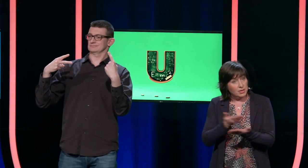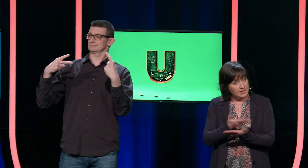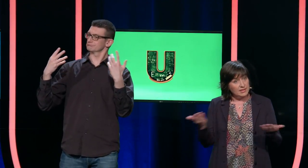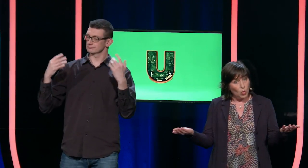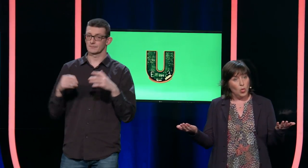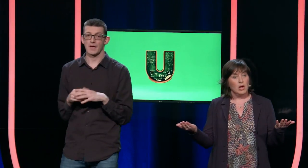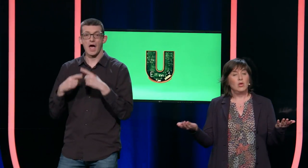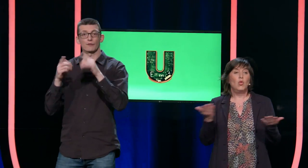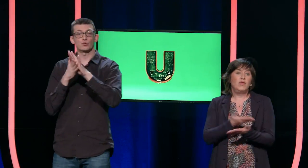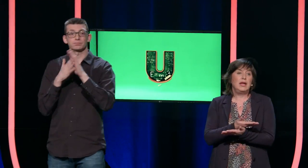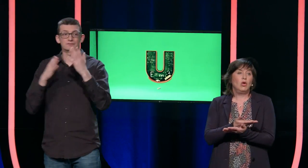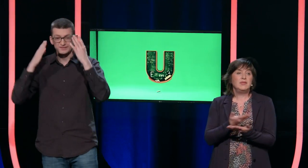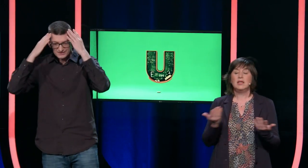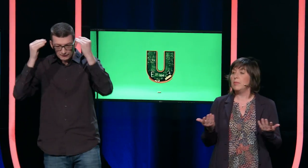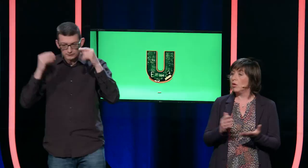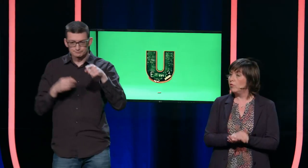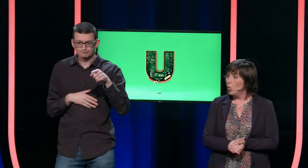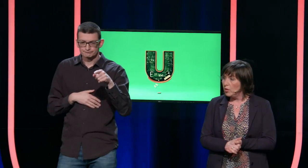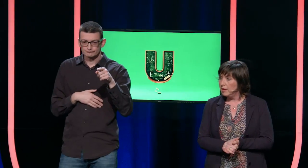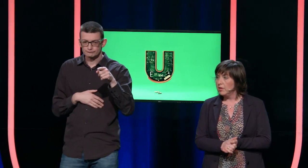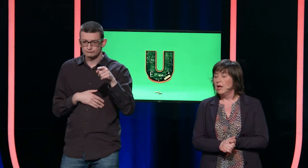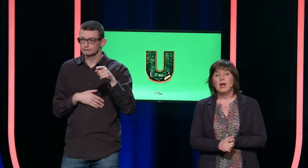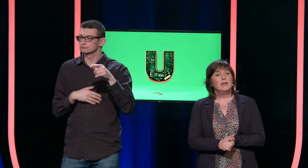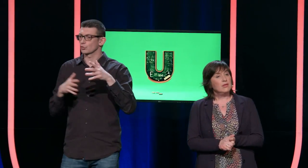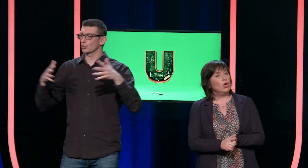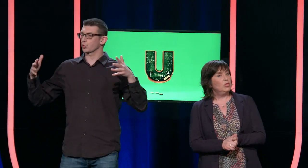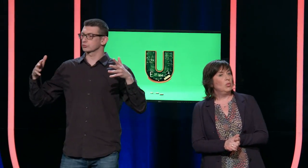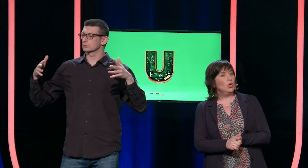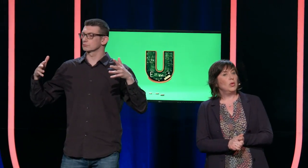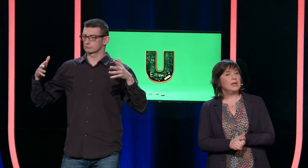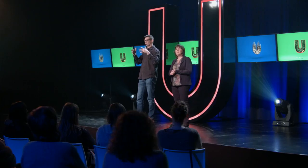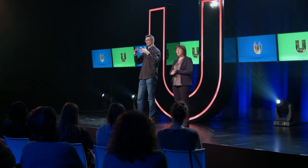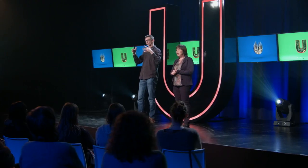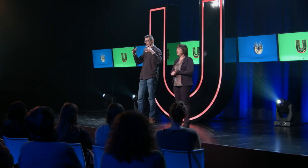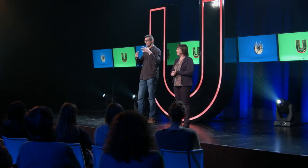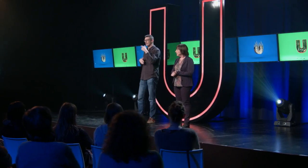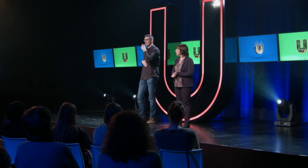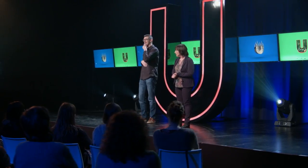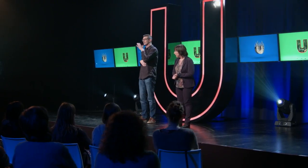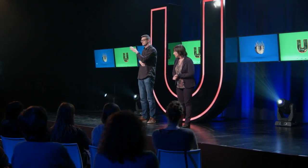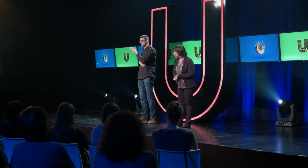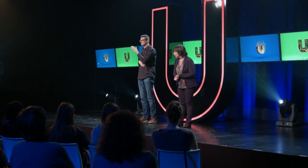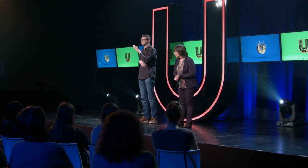een overeenkomstig gebaar of woord hebben, komt gewoon omdat het twee verschillende talen zijn.